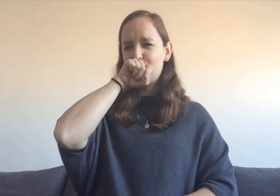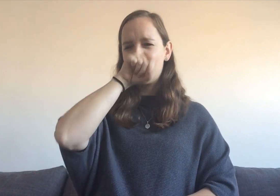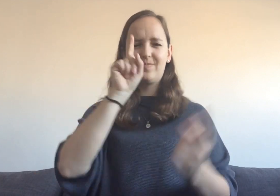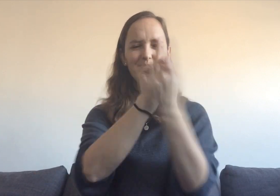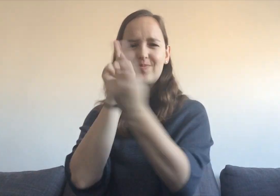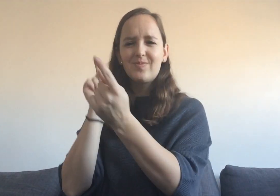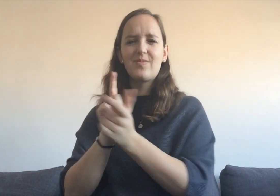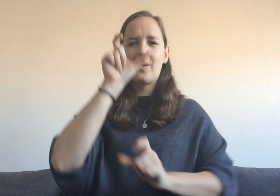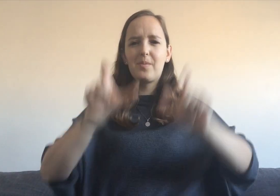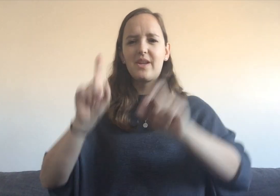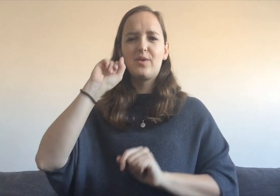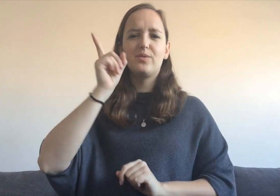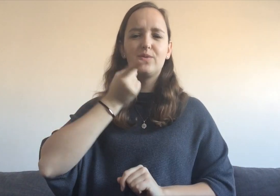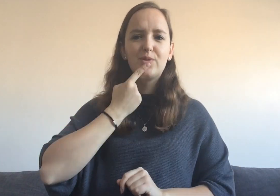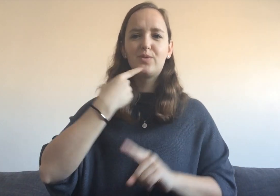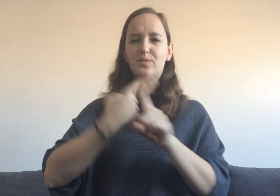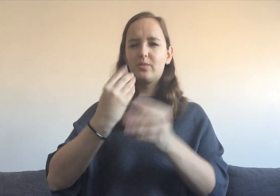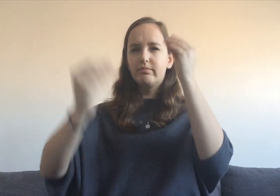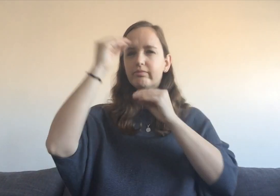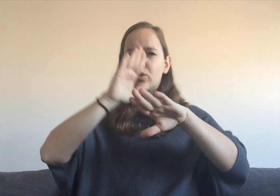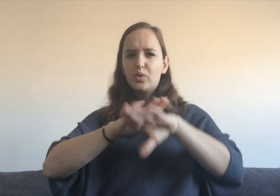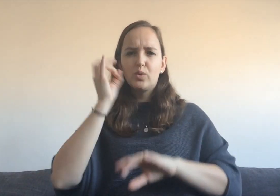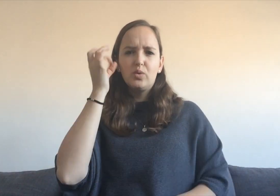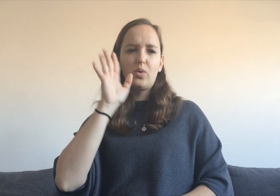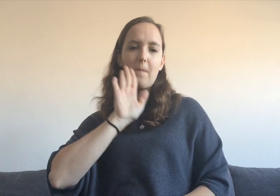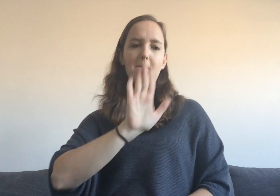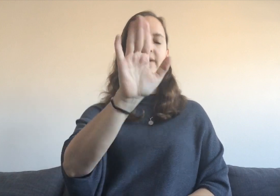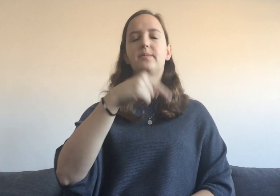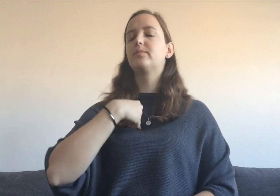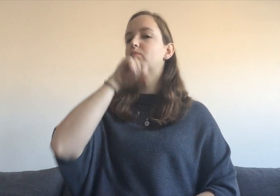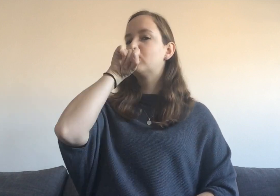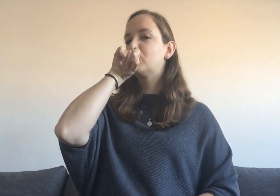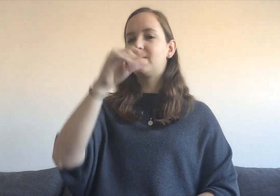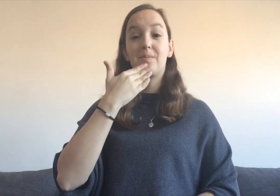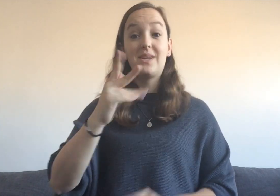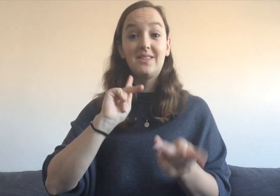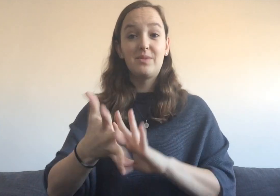Merci au KAP Signes de m'avoir permis de rencontrer des personnes sourdes et de découvrir la culture sourde!